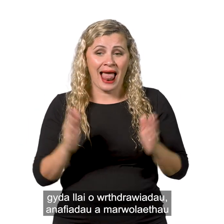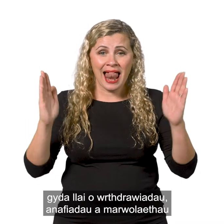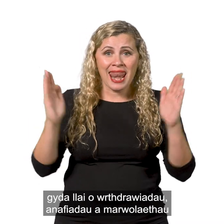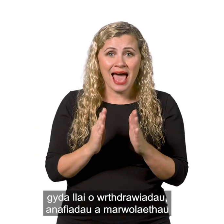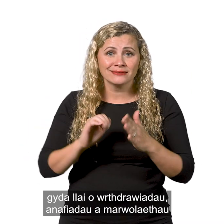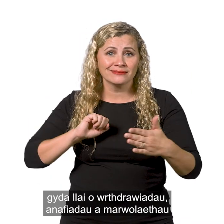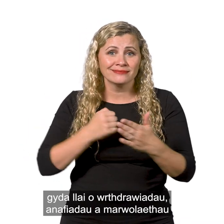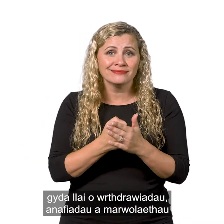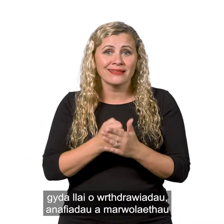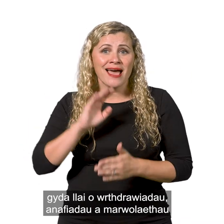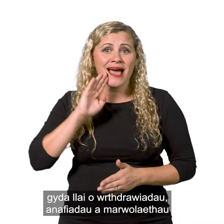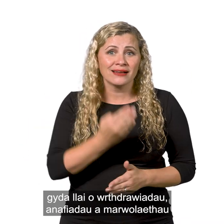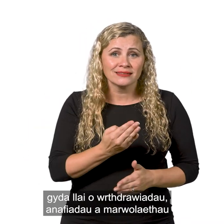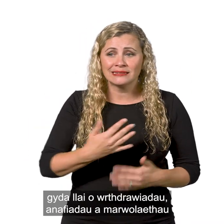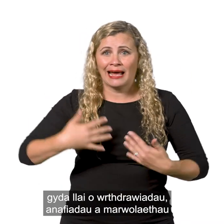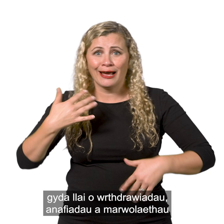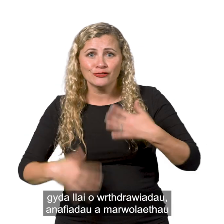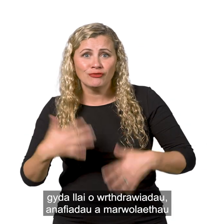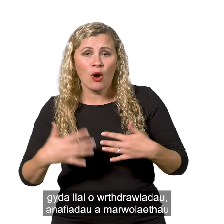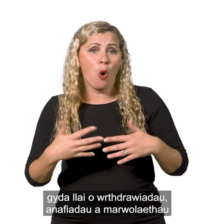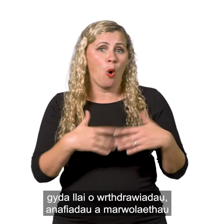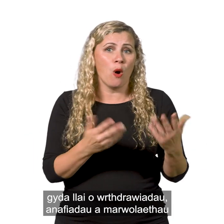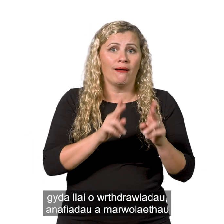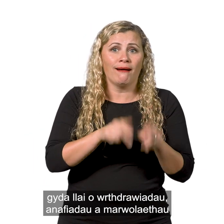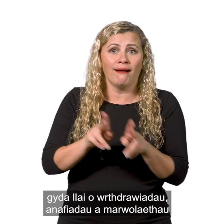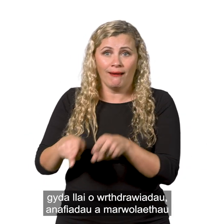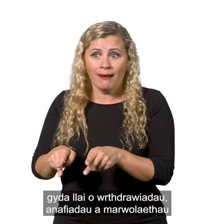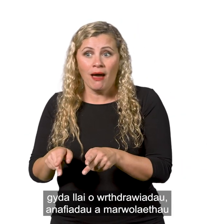gyda llai o wrthdrawiadau, anafiadau a marwolaethau